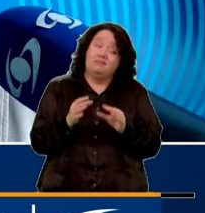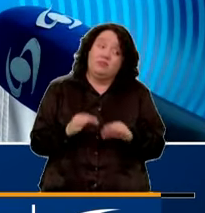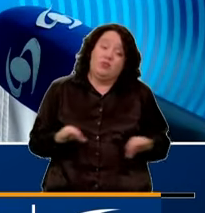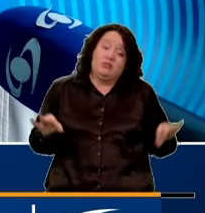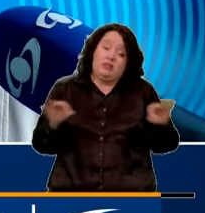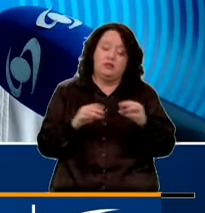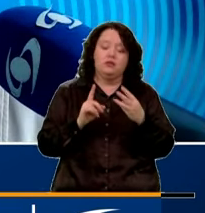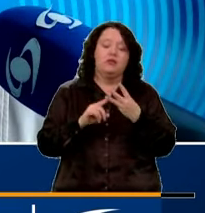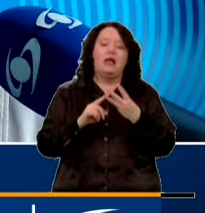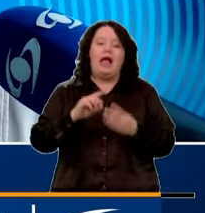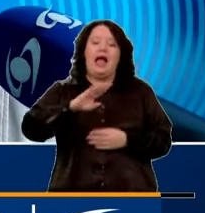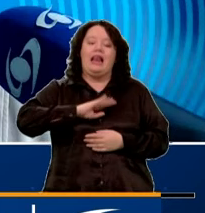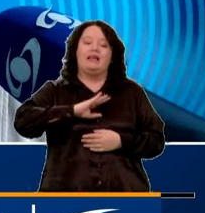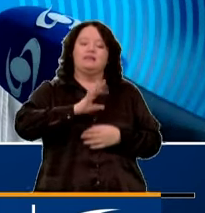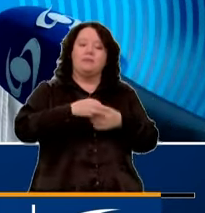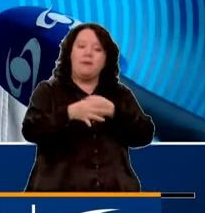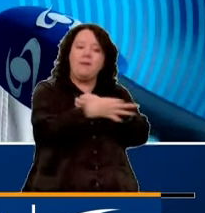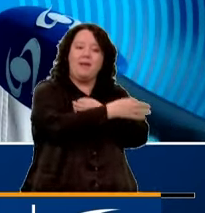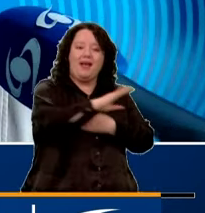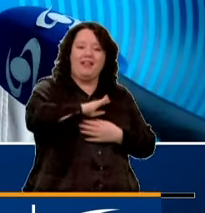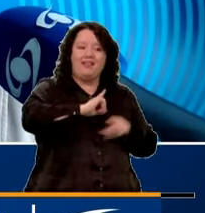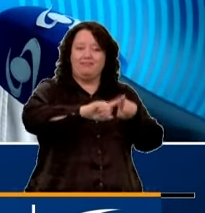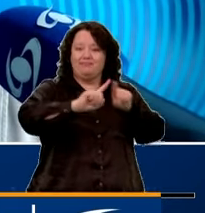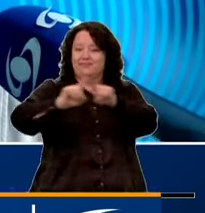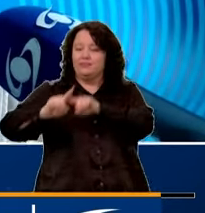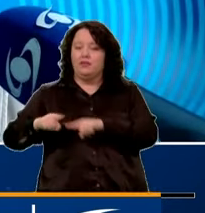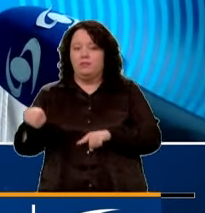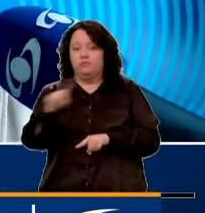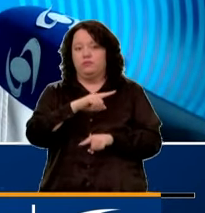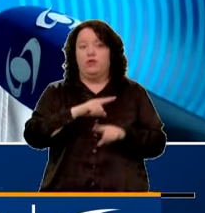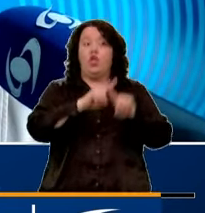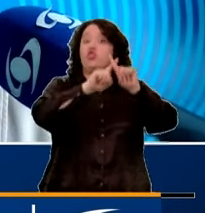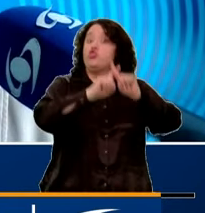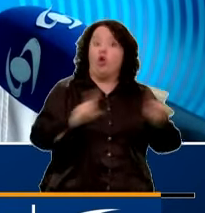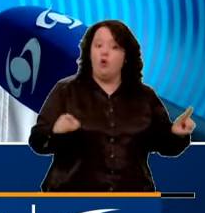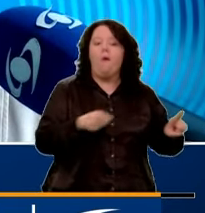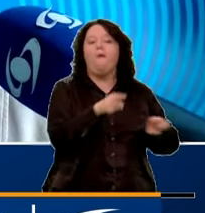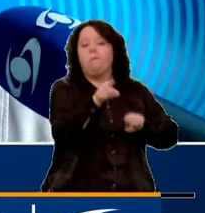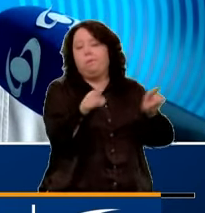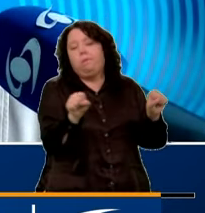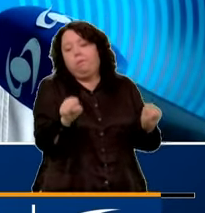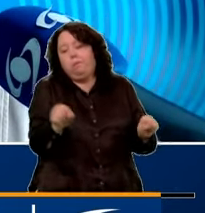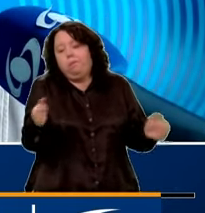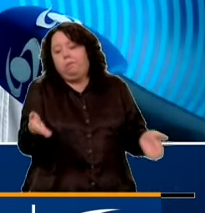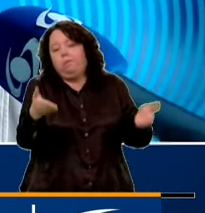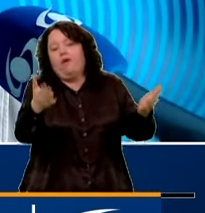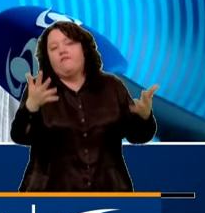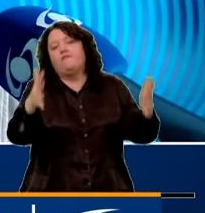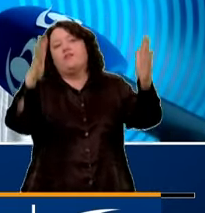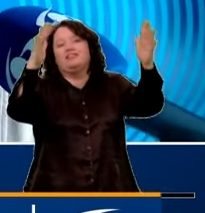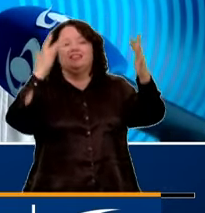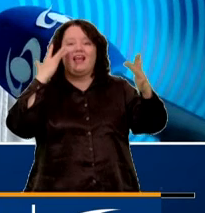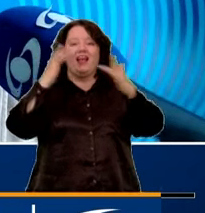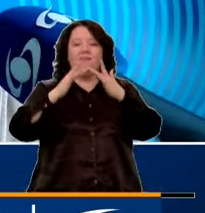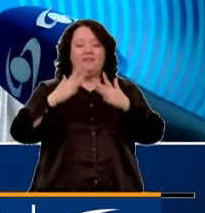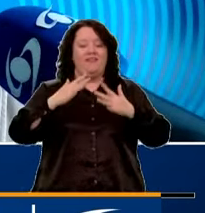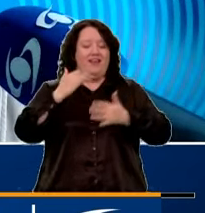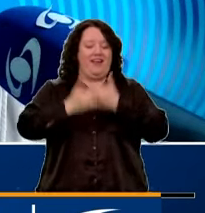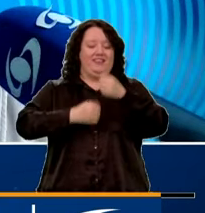debe usar bajo efectos de bebidas alcohólicas, que no deben estar niños cerca y